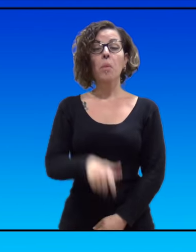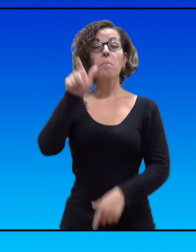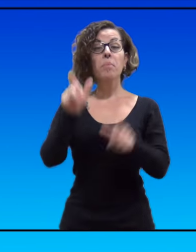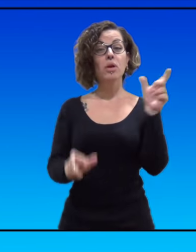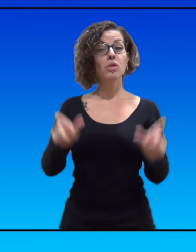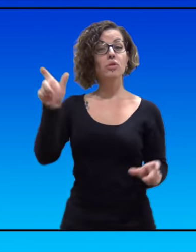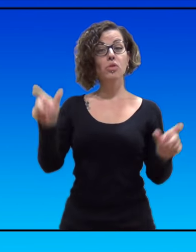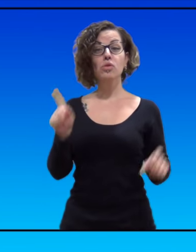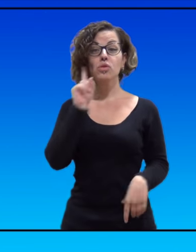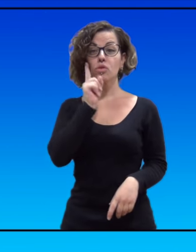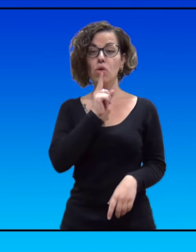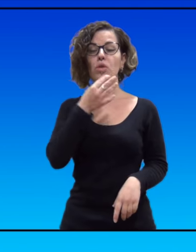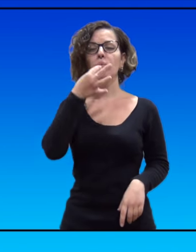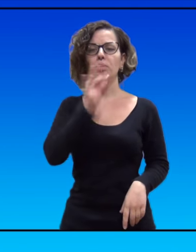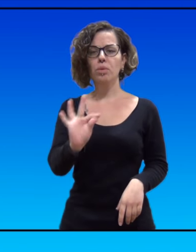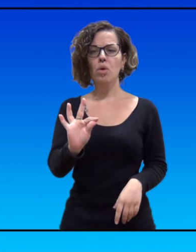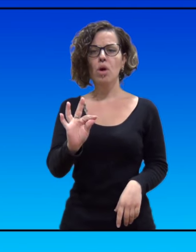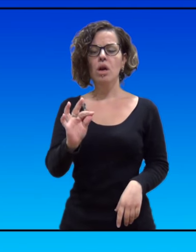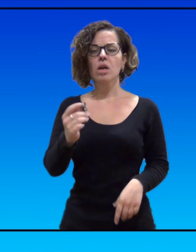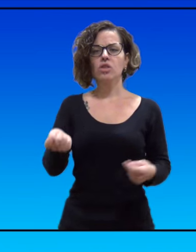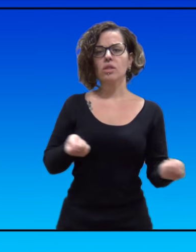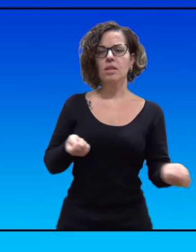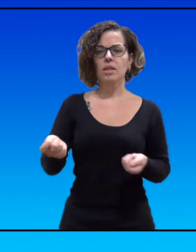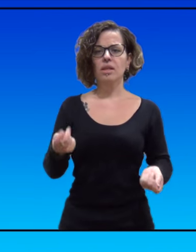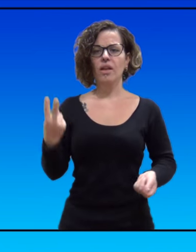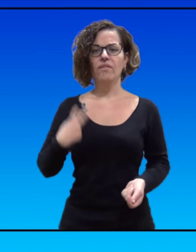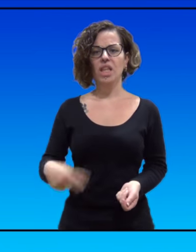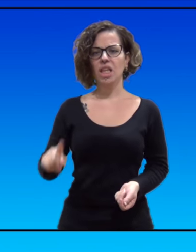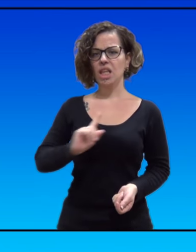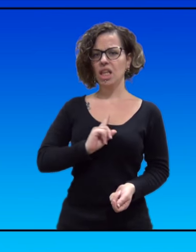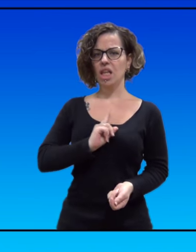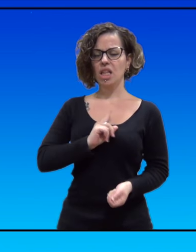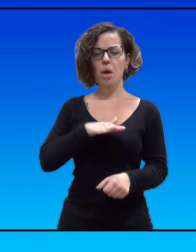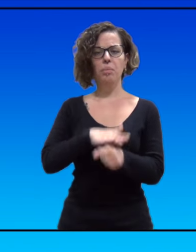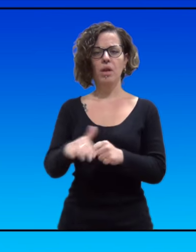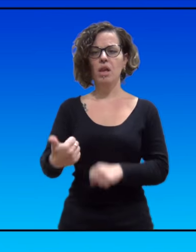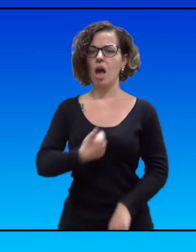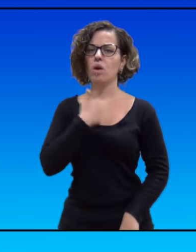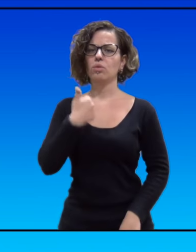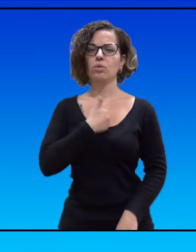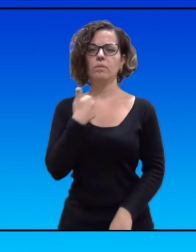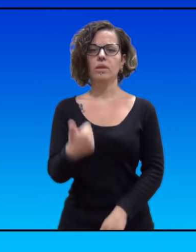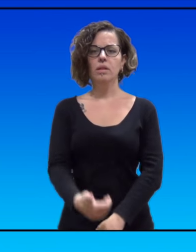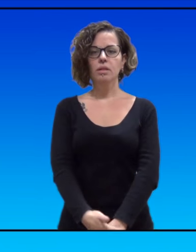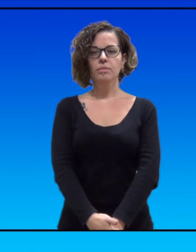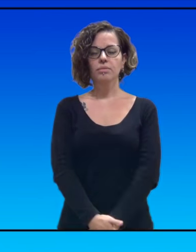per consentire alle persone sorde di gestire la propria vita in piena autonomia.